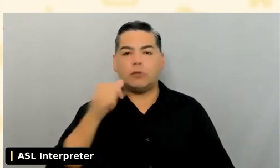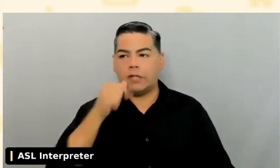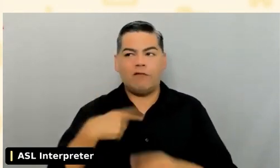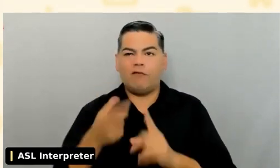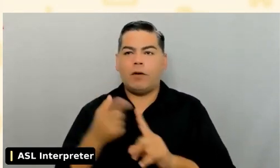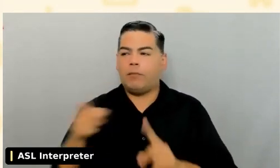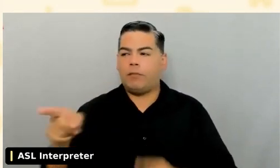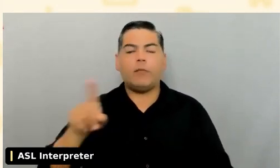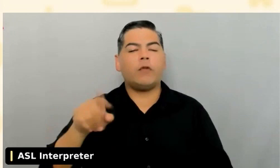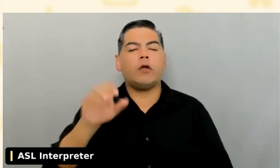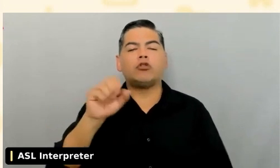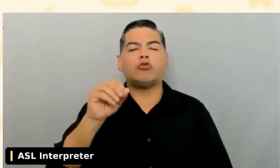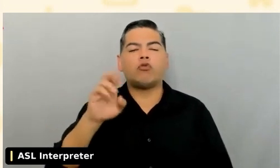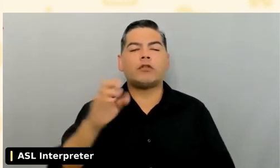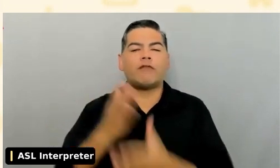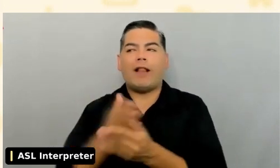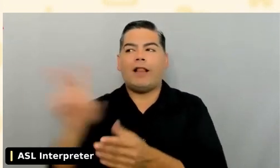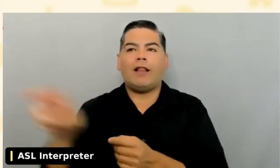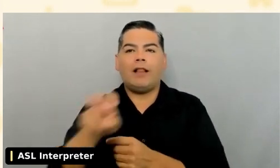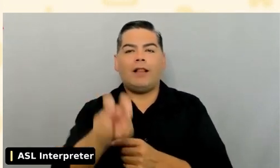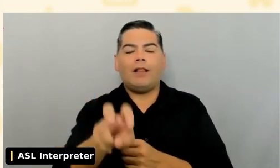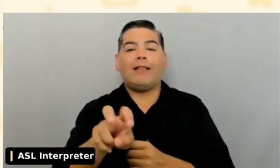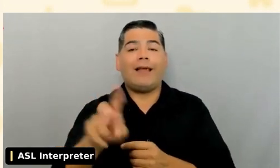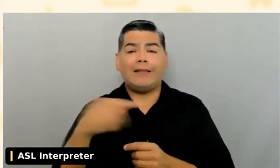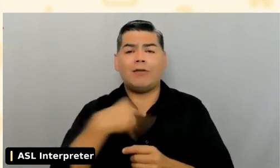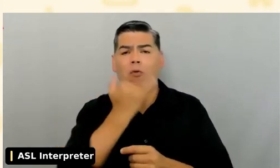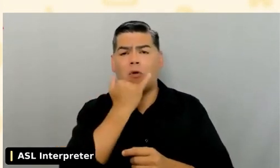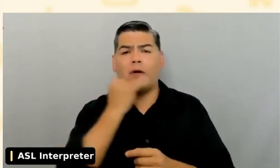y es incorrecto, entonces te hará ver un poco